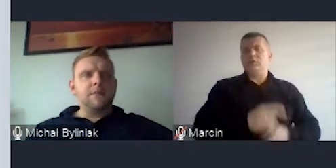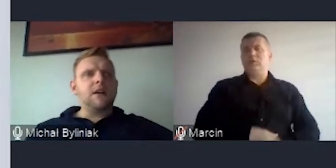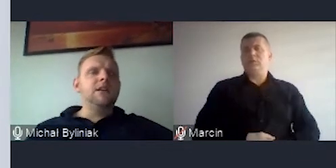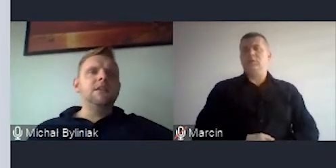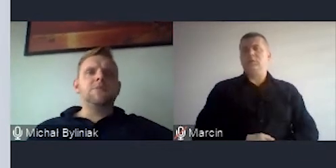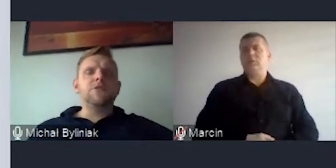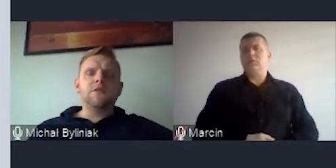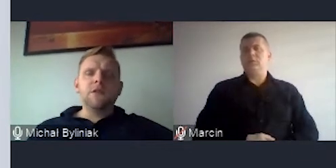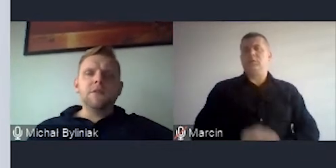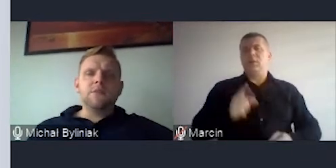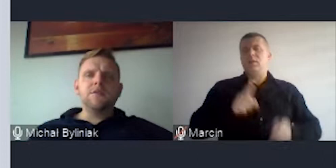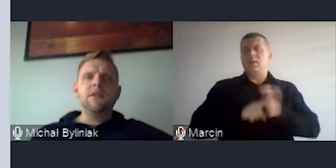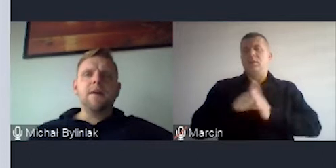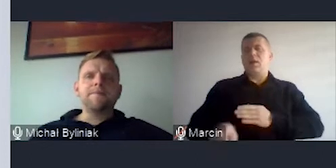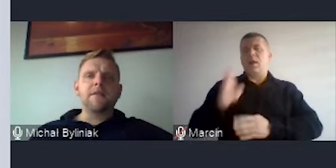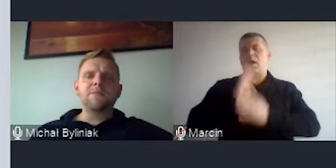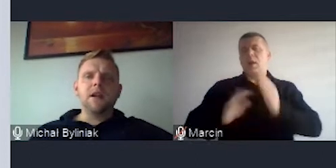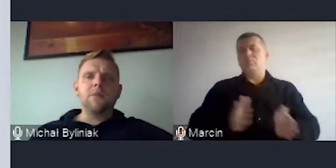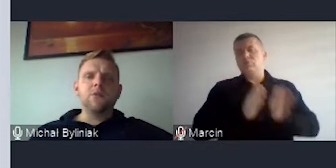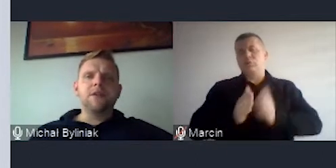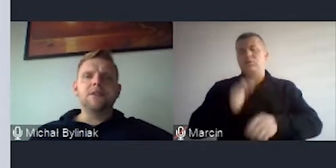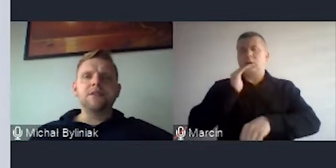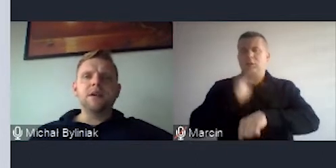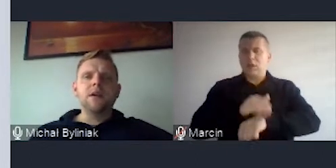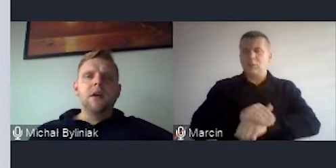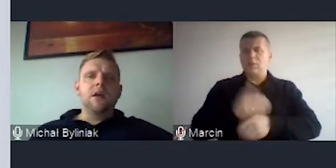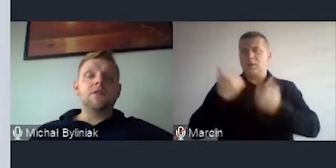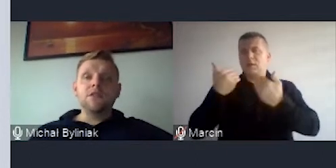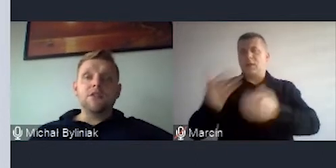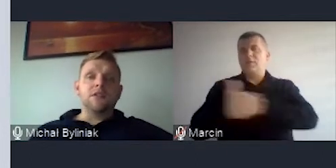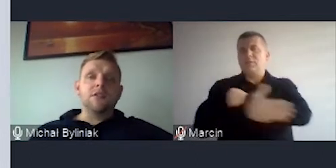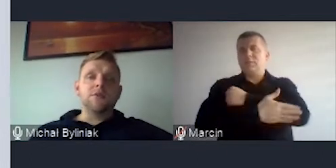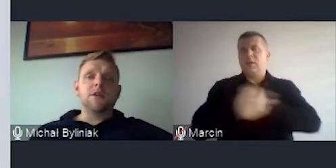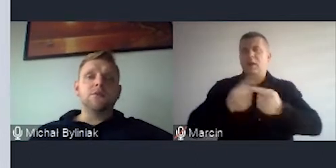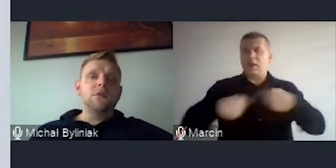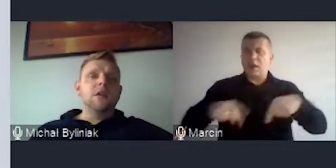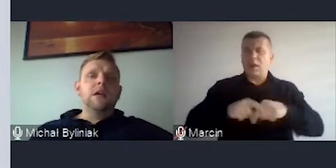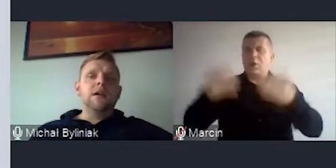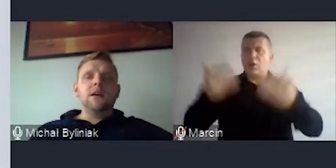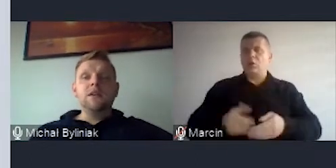Tam dla klienta przygotowujemy zamówienia, wspieramy mu realizację i rozliczani tego projektu.